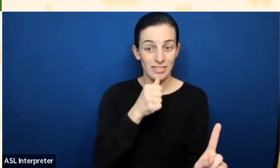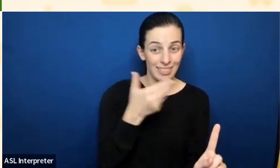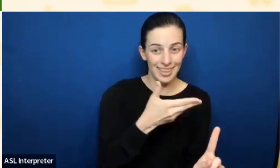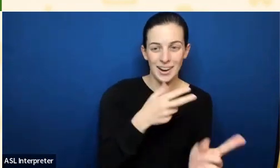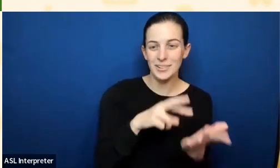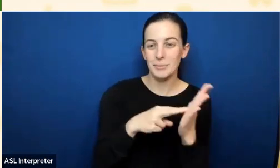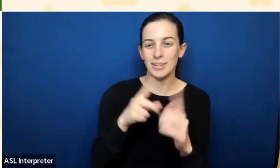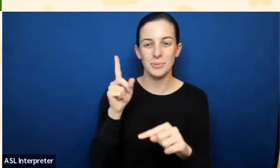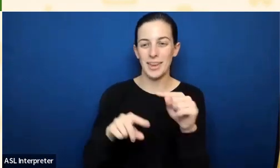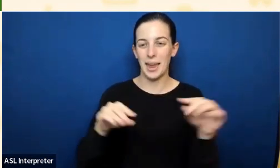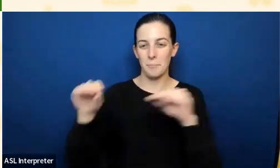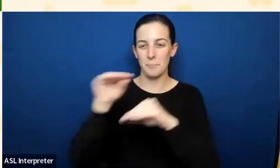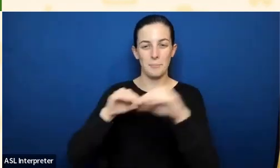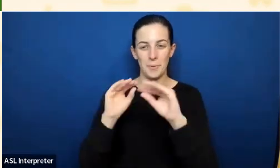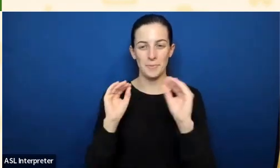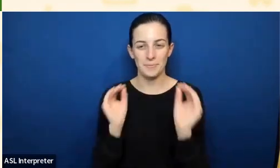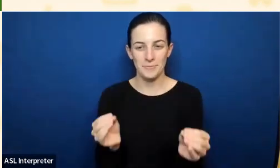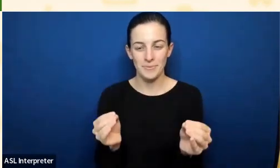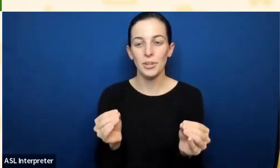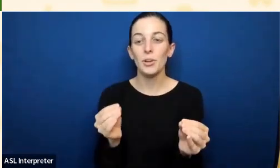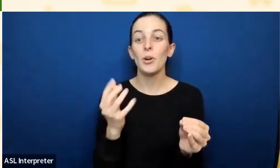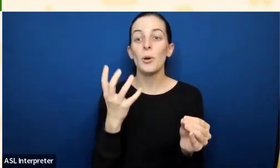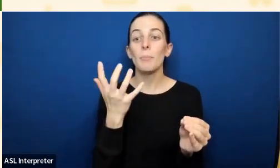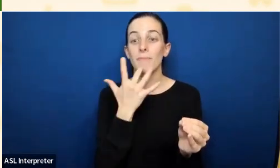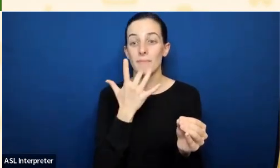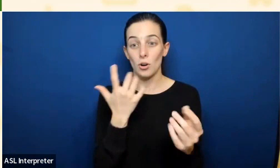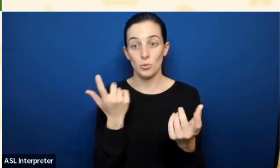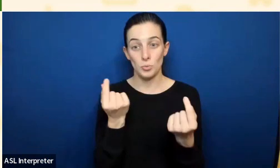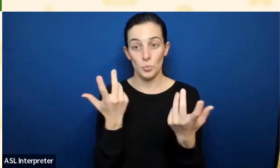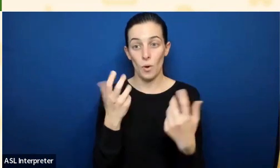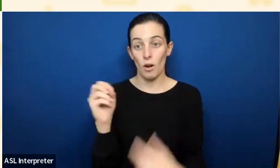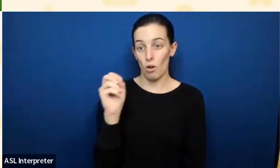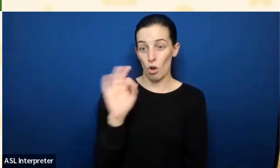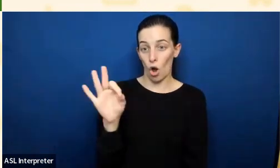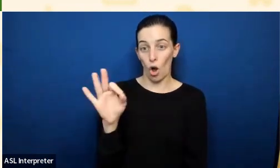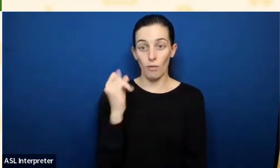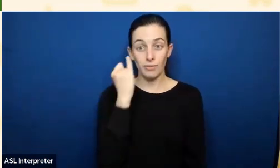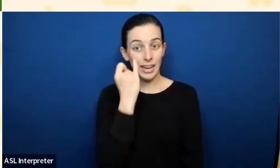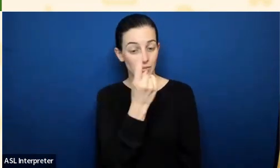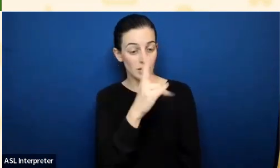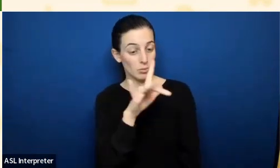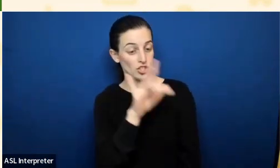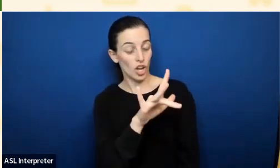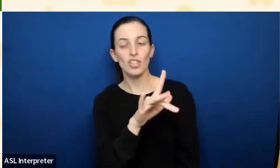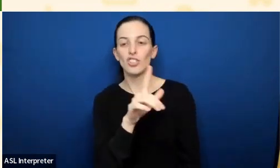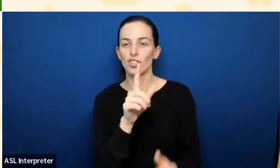Entonces queremos que esté desactivado y luego usamos nuestro JavaScript para activarlo si alguien interactúa con él. Estamos usando esto a través de ARIA-pressed.